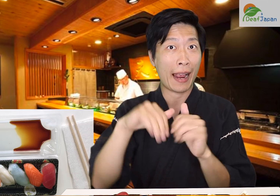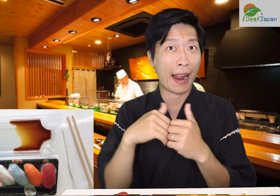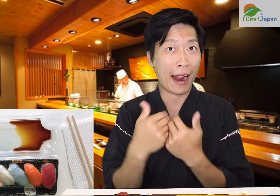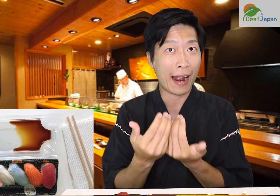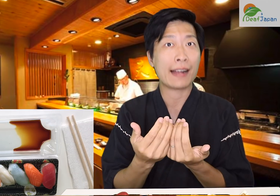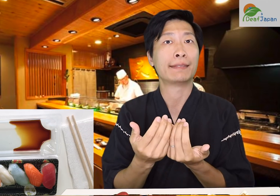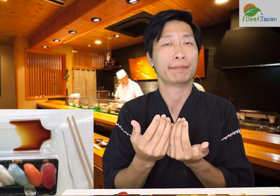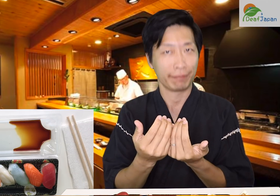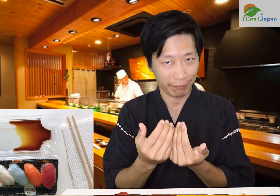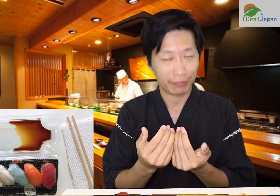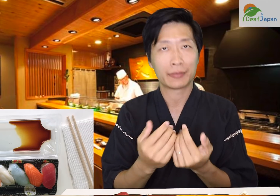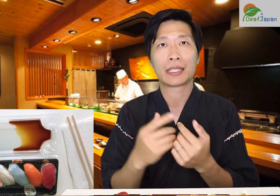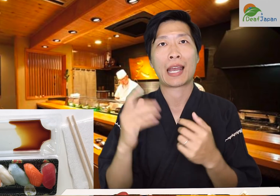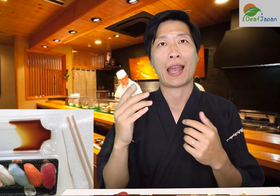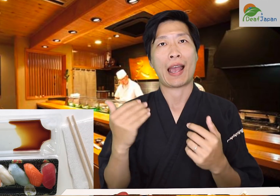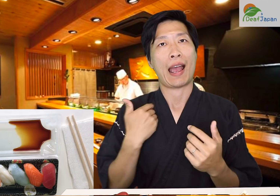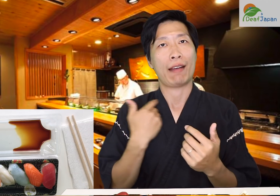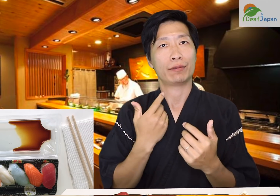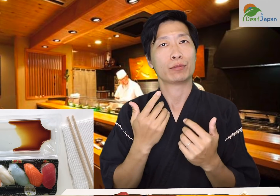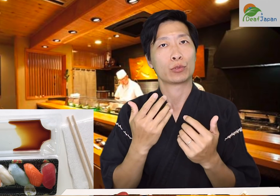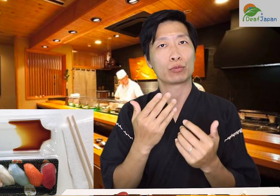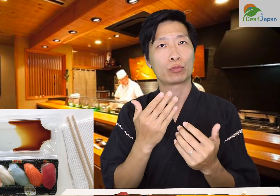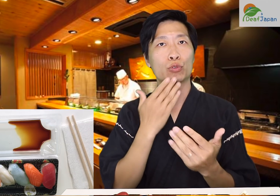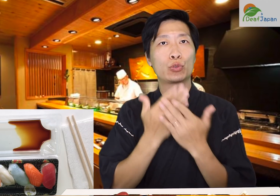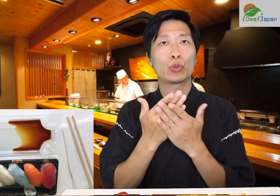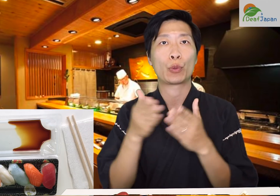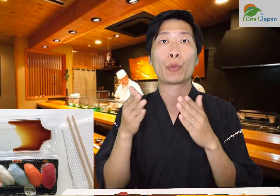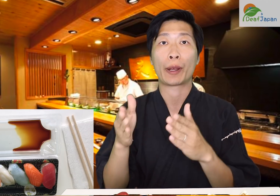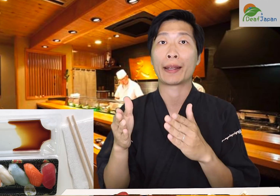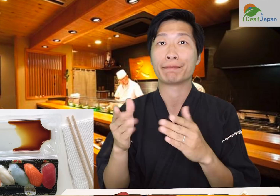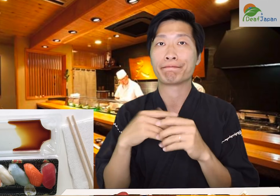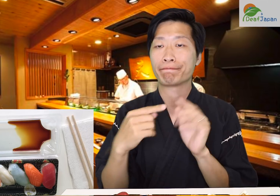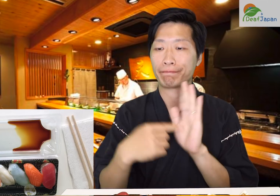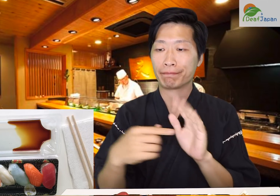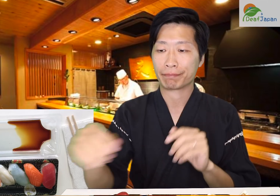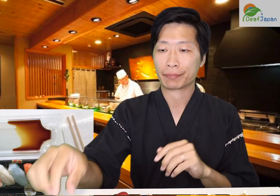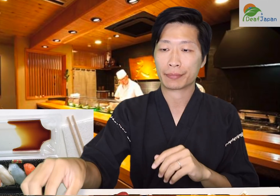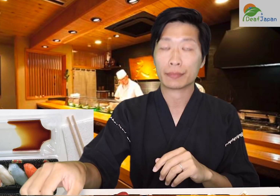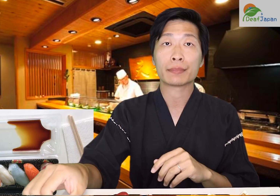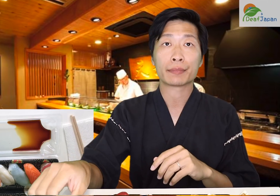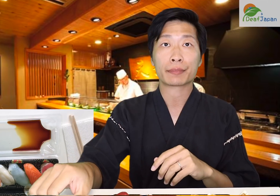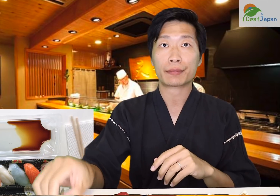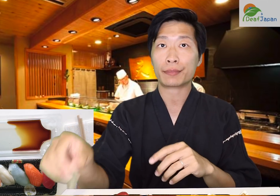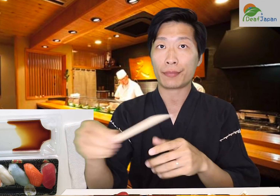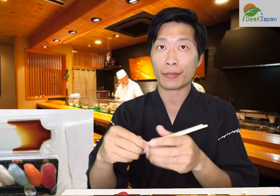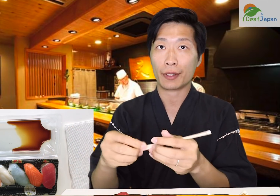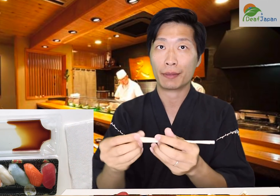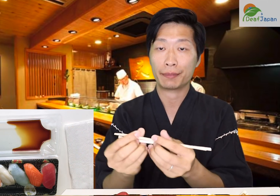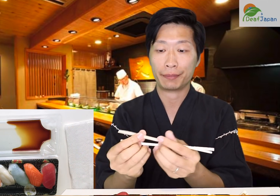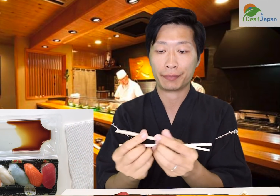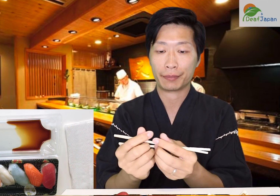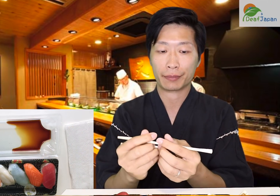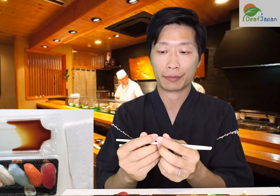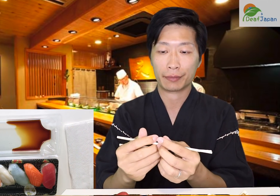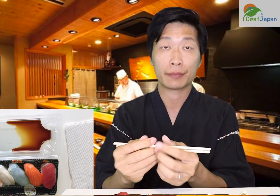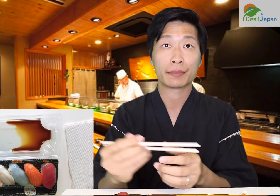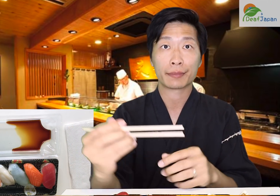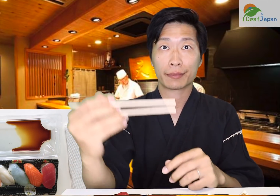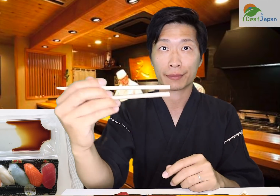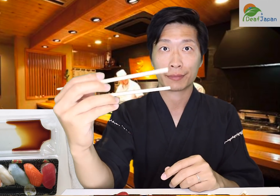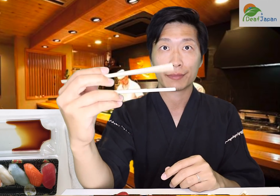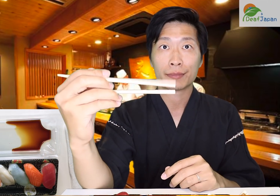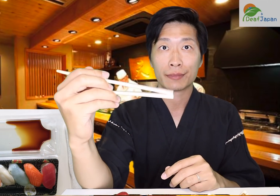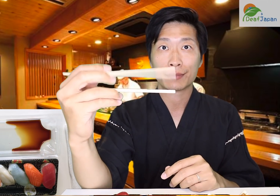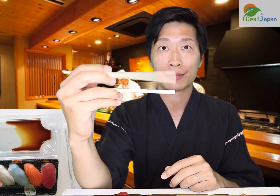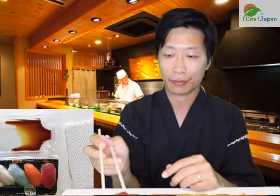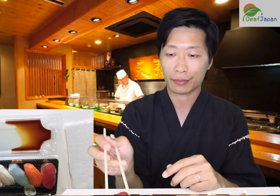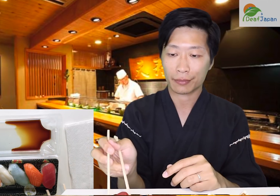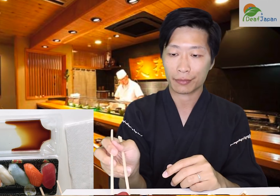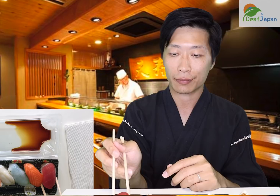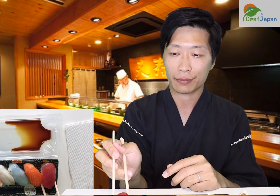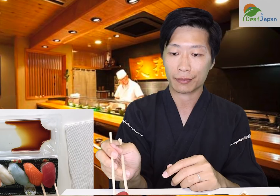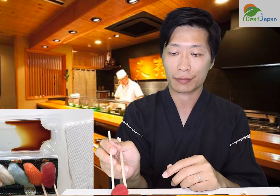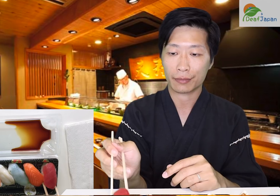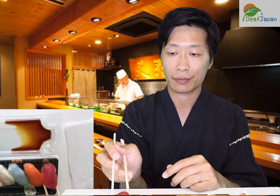Es gibt eine bestimmte Art Sushi mit Soja-Soße mit Essstäbchen zu essen.